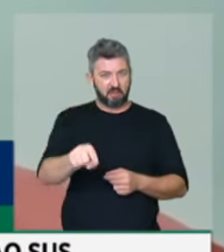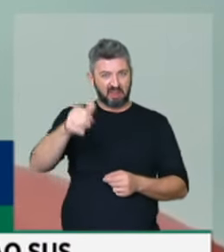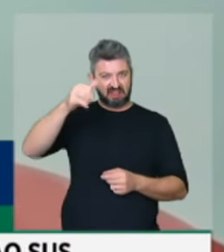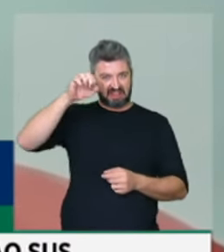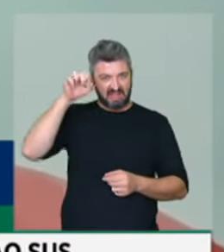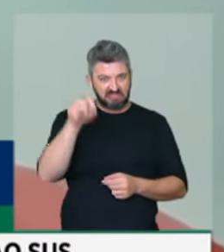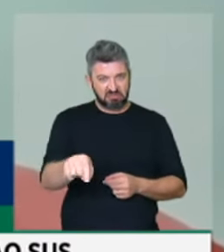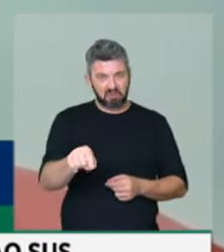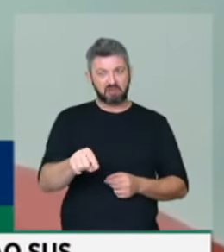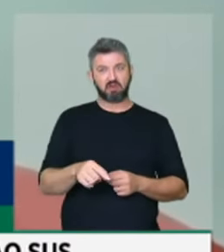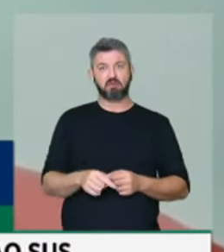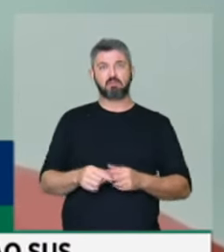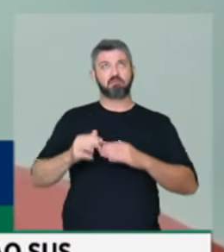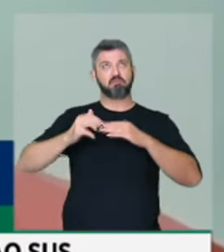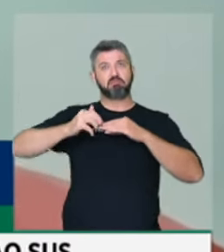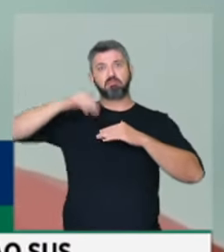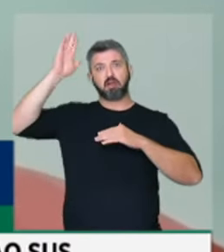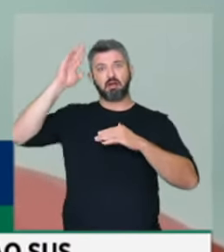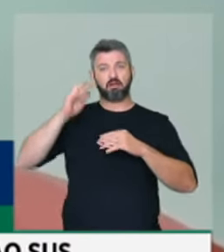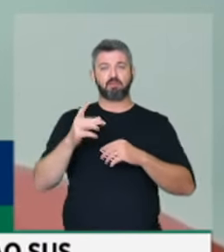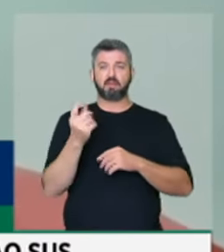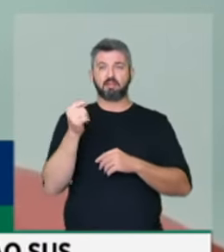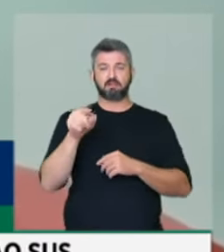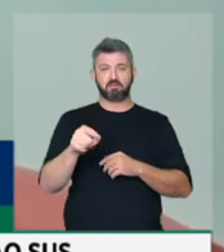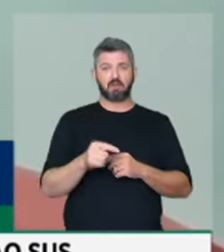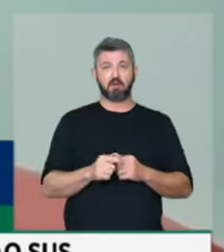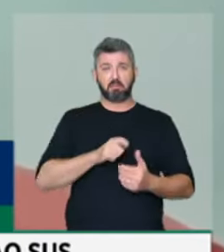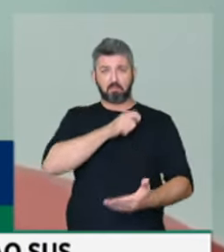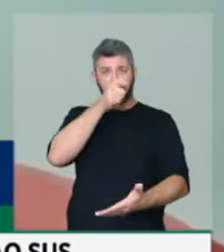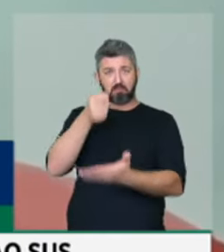8 MIL, 10 MIL E TENHA OS VALORES PAGOS COM RECURSOS PÚ BLICOS, NÃO SÃO RECURSOS PRIVADOS, SÃO RECURSOS PÚ